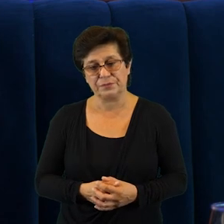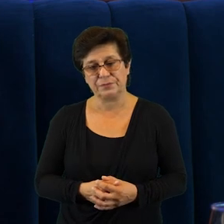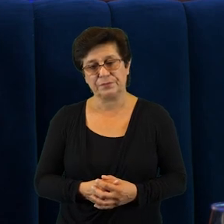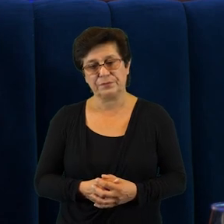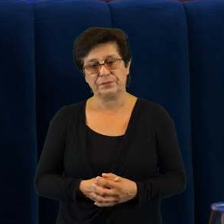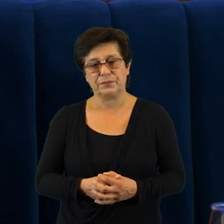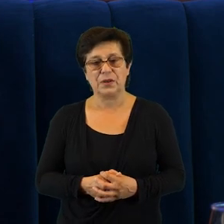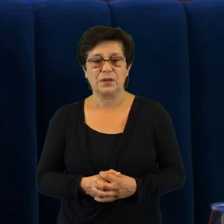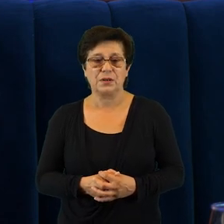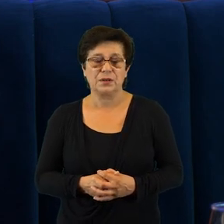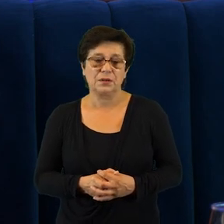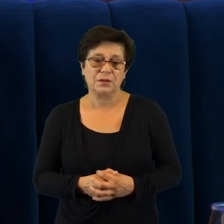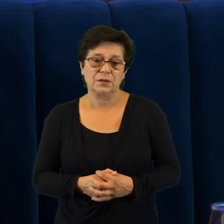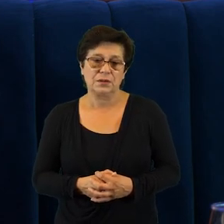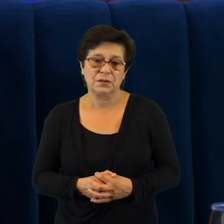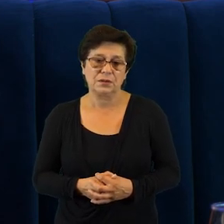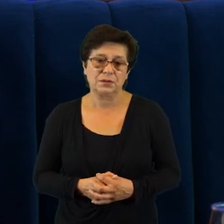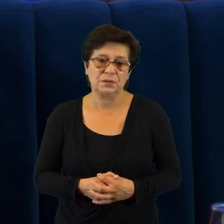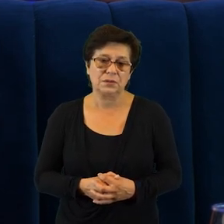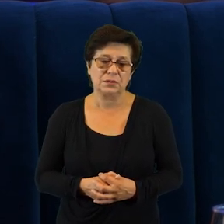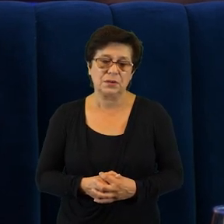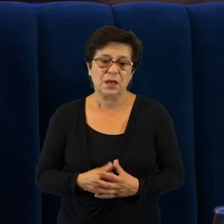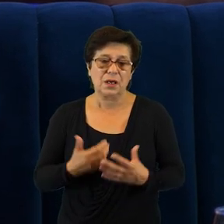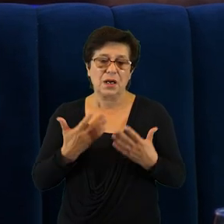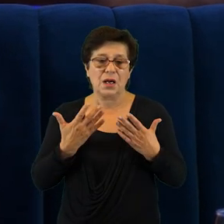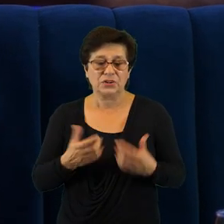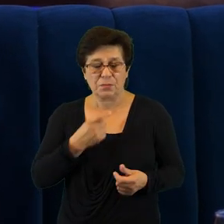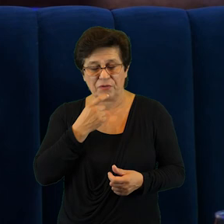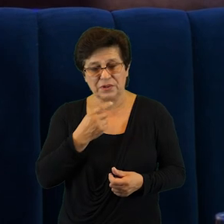Ja chcę powiedzieć jeszcze dwa zdania o życiu pośmiertnym Słonimskiego,